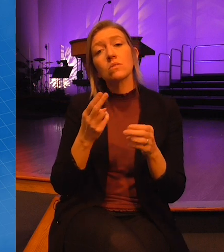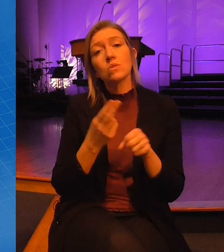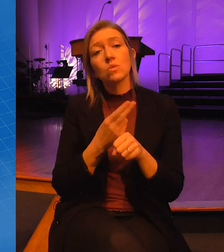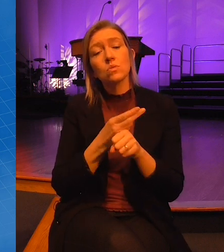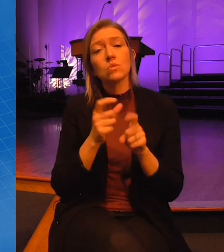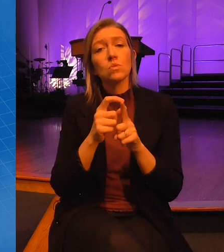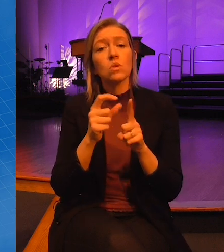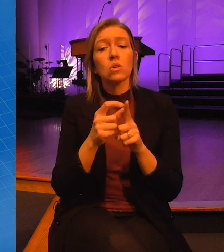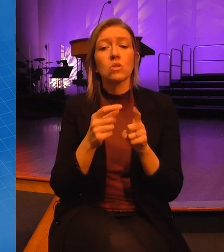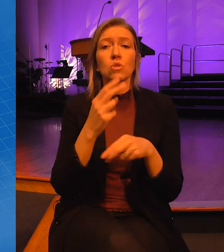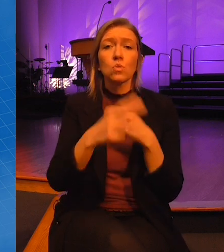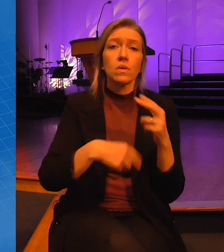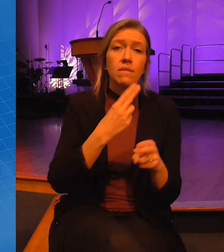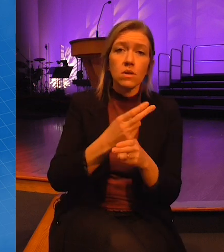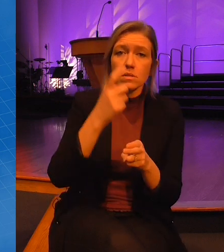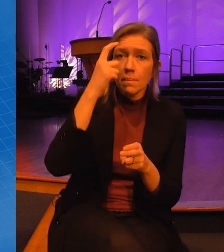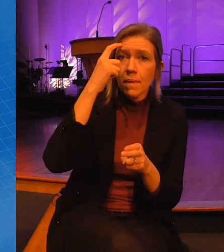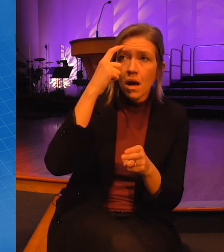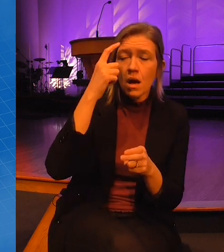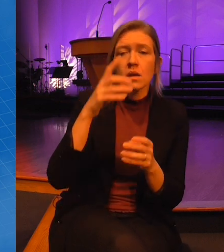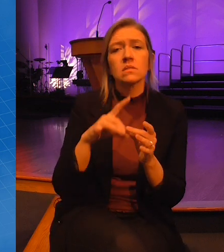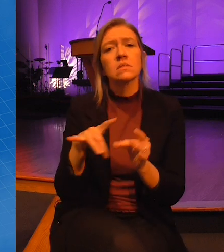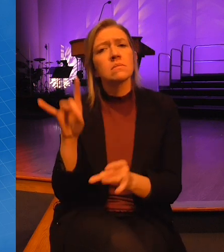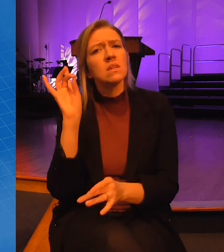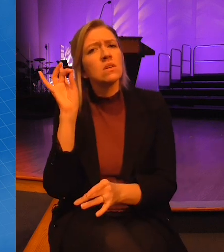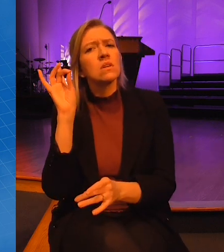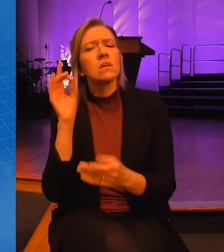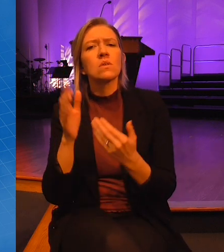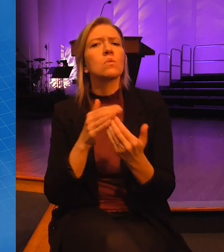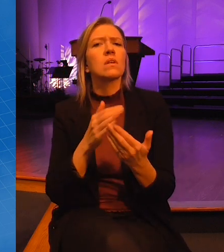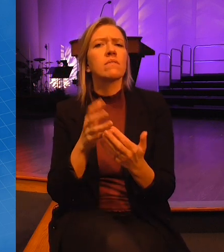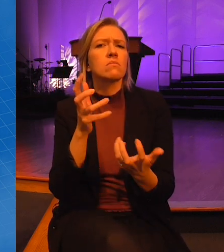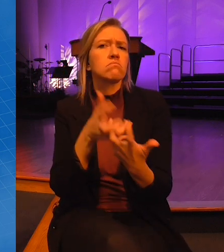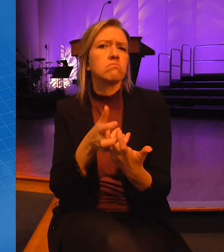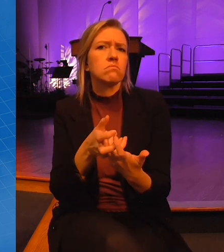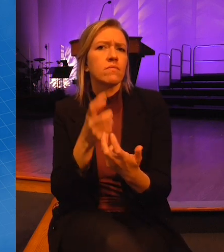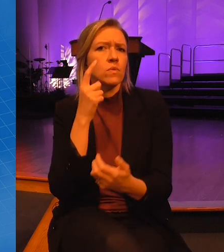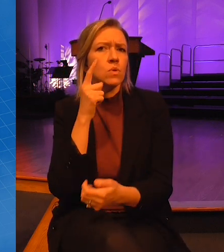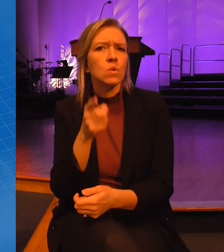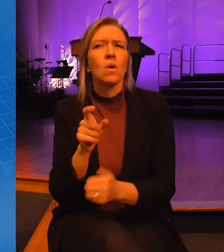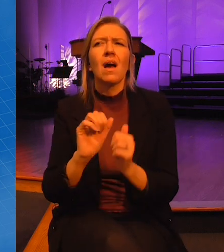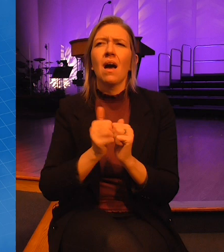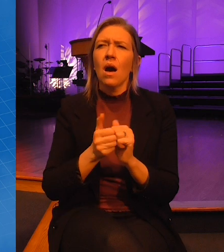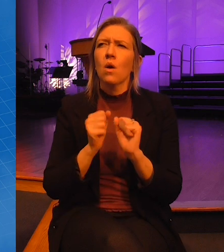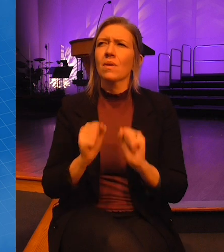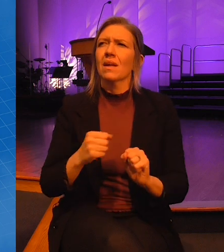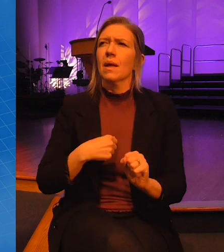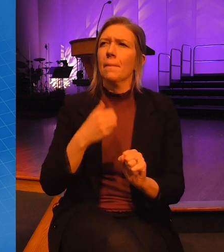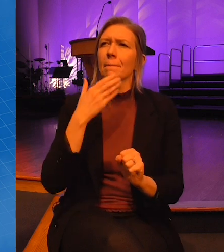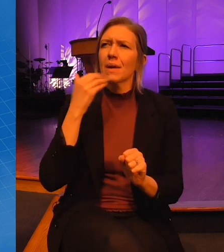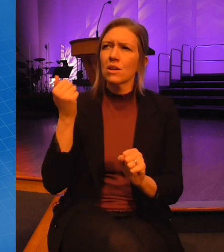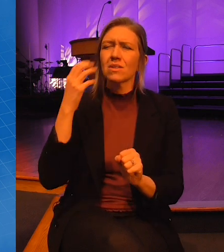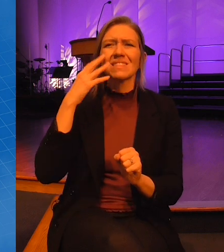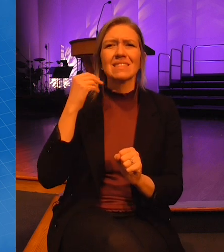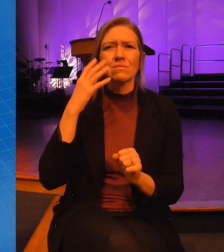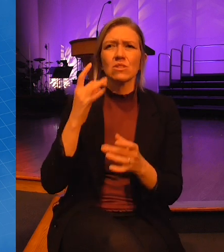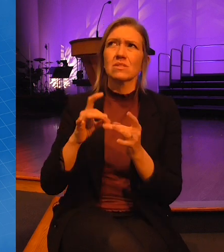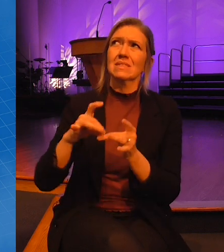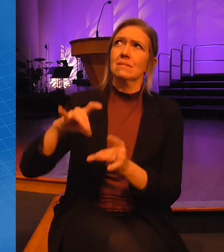bien ¿cómo podría abrirme mejor a experimentar la resonancia del espíritu en mi vida y algunas palabras